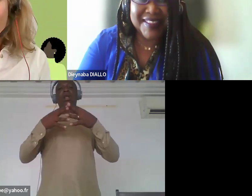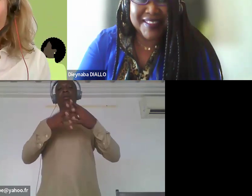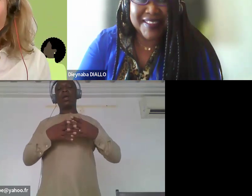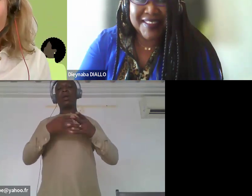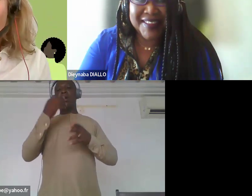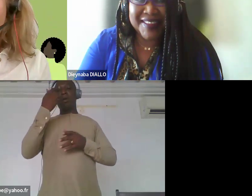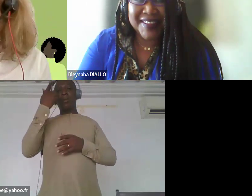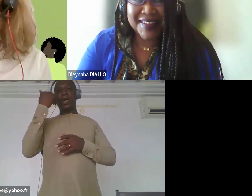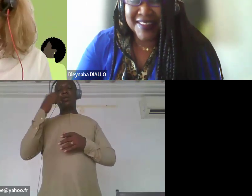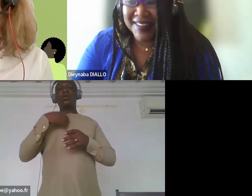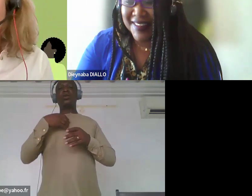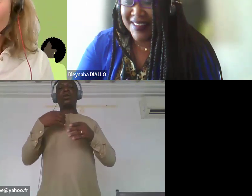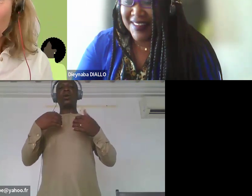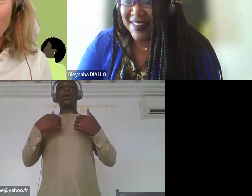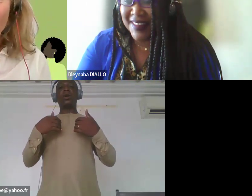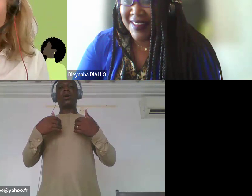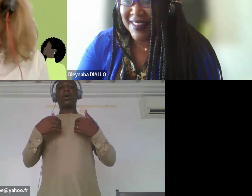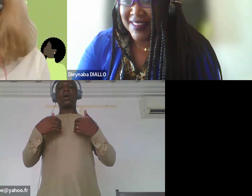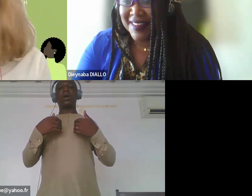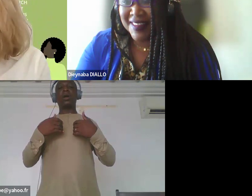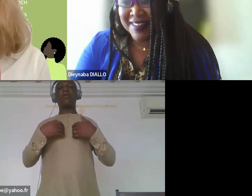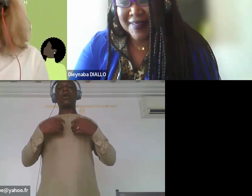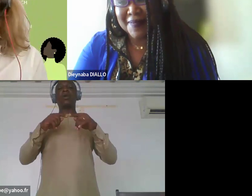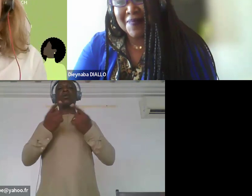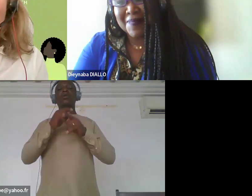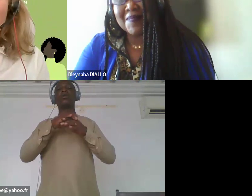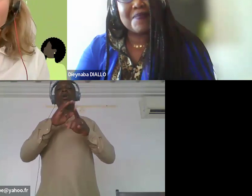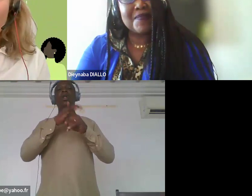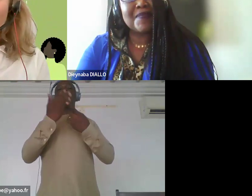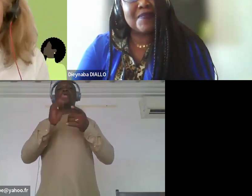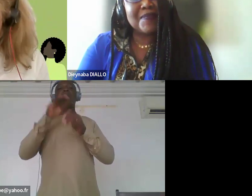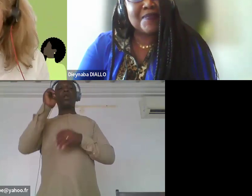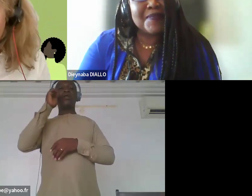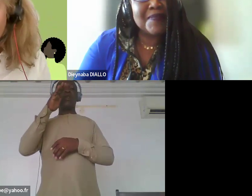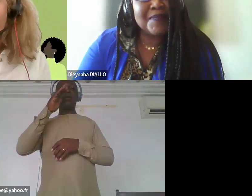joints la Commission sur la condition de la femme nous préférons le titre en